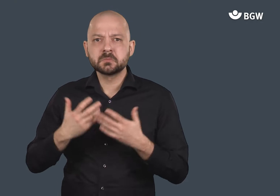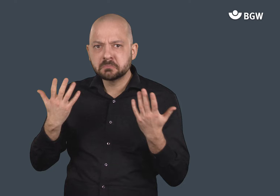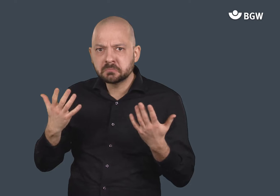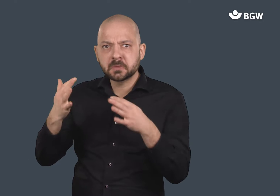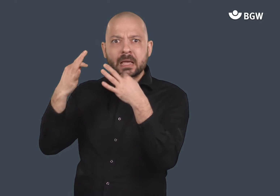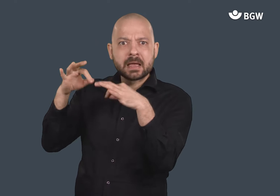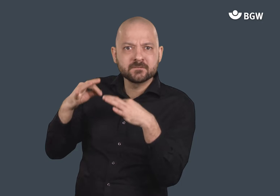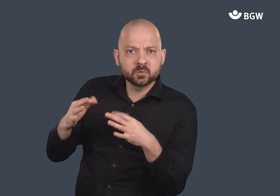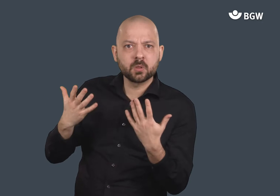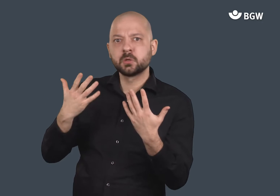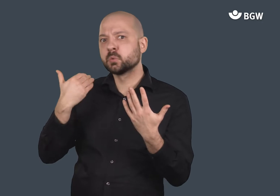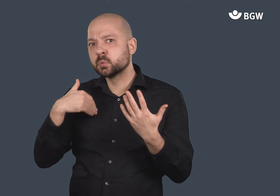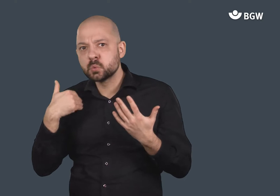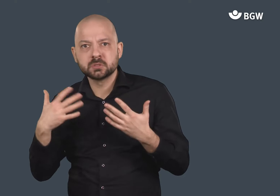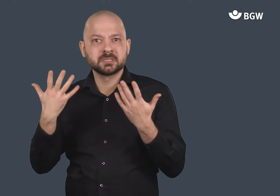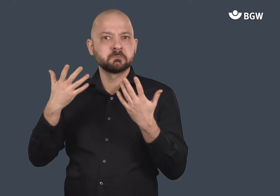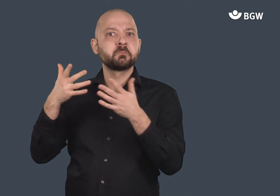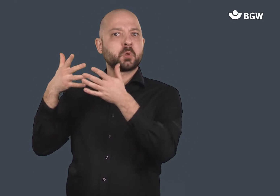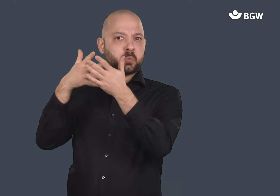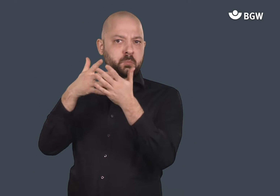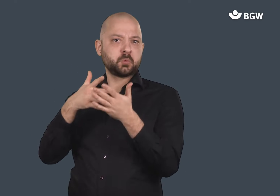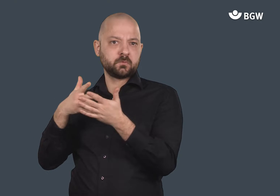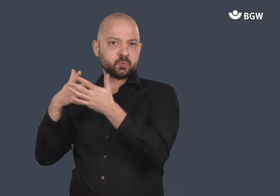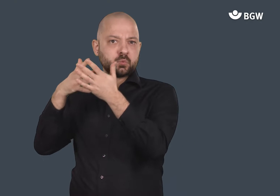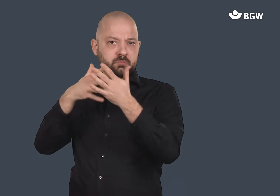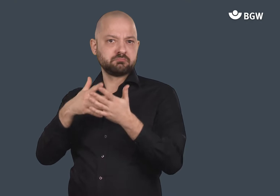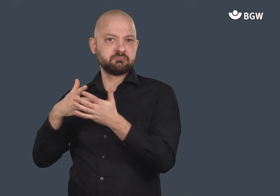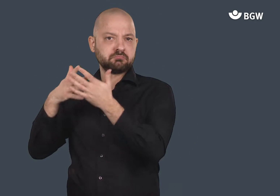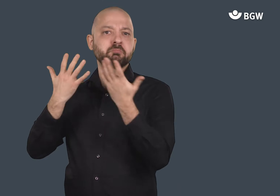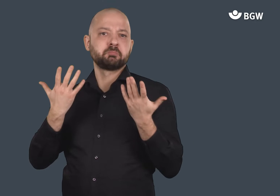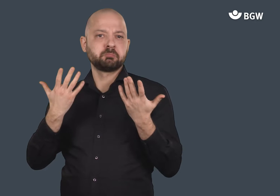Die Überprüfung der Einhaltung der Anforderungen beruht auf einem